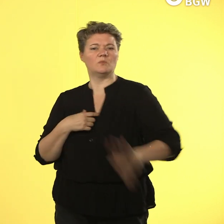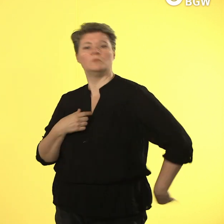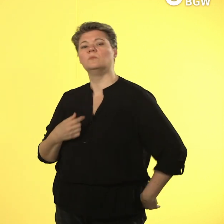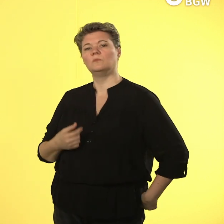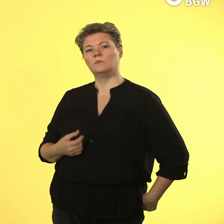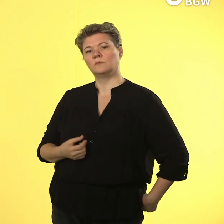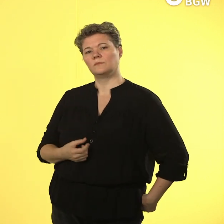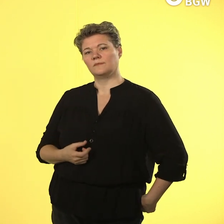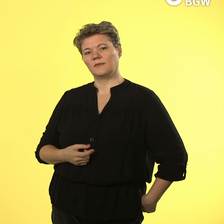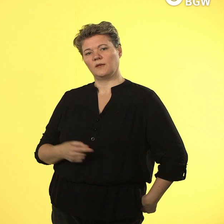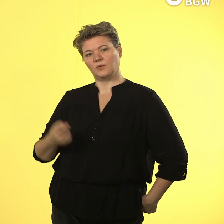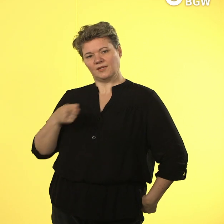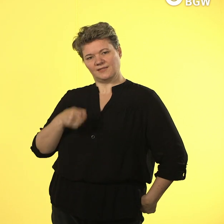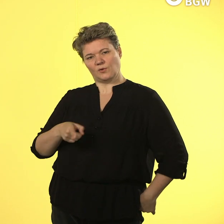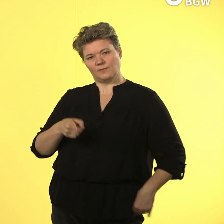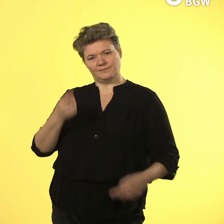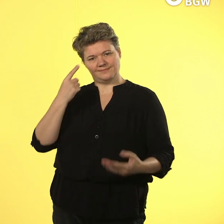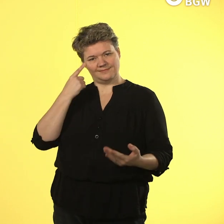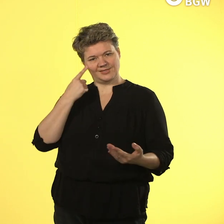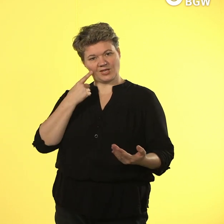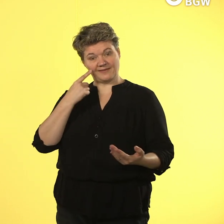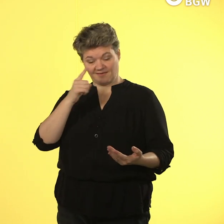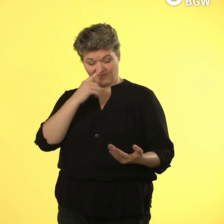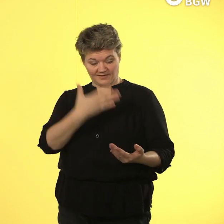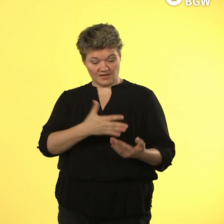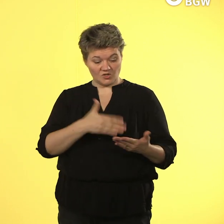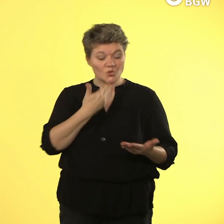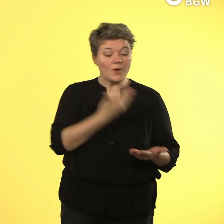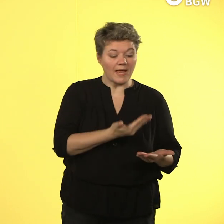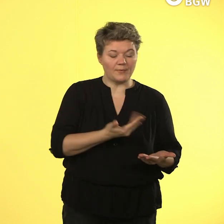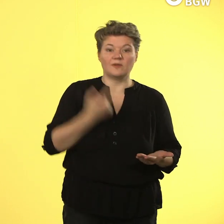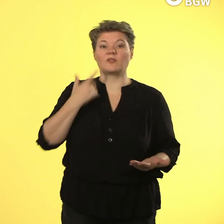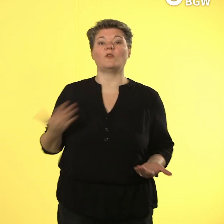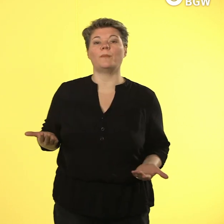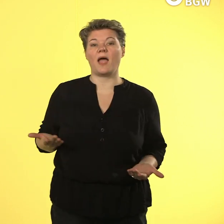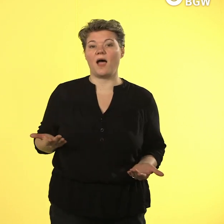Wenn wir beim Thema Veränderungsdruck sind, tappe ich jetzt auch in die Wertschätzungsfalle.